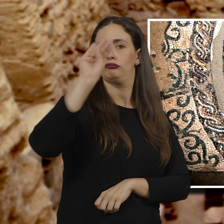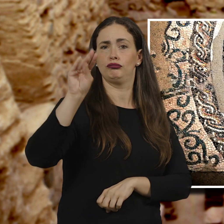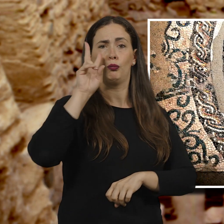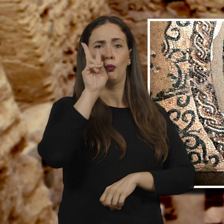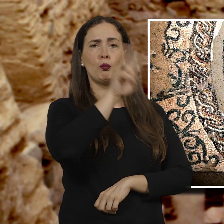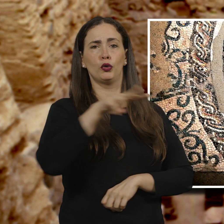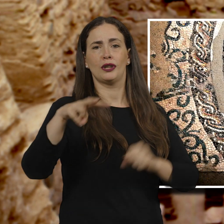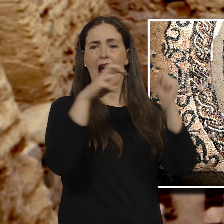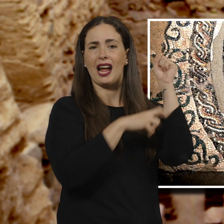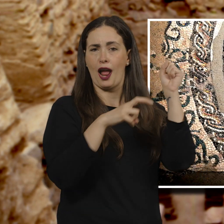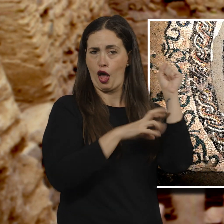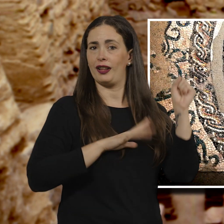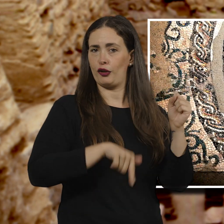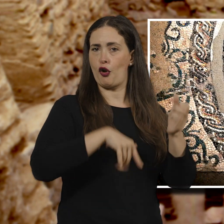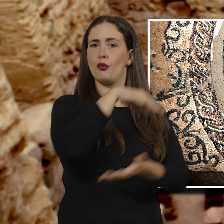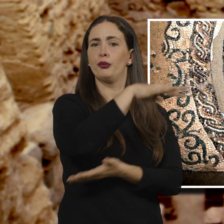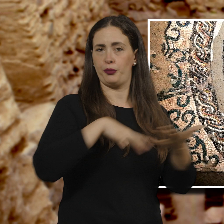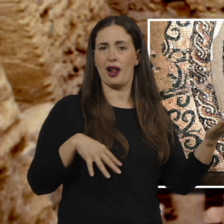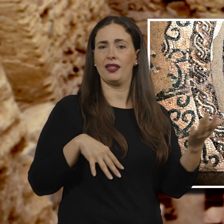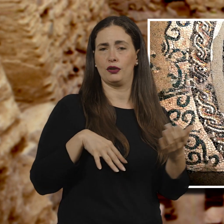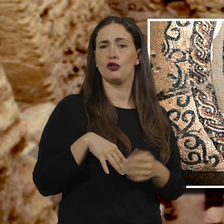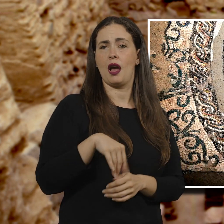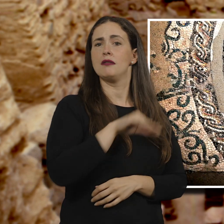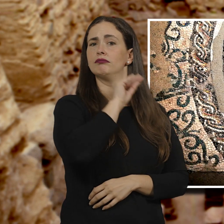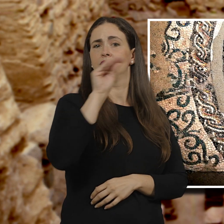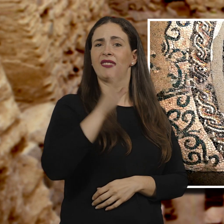la notifica a l’aleshores Museu Arqueològic de Barcelona,